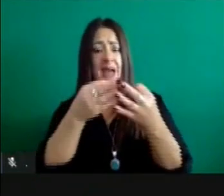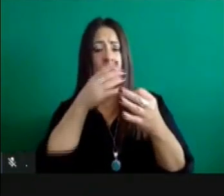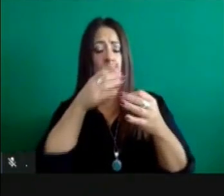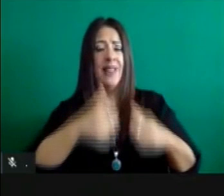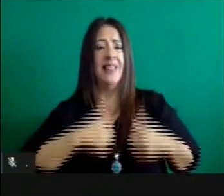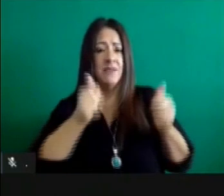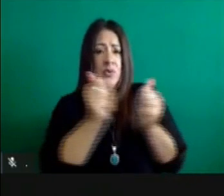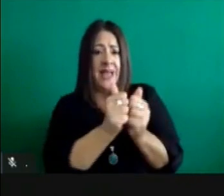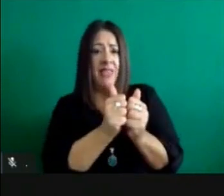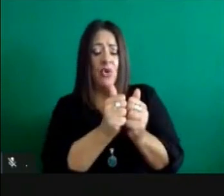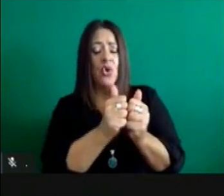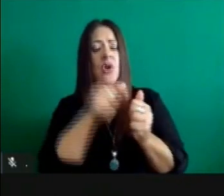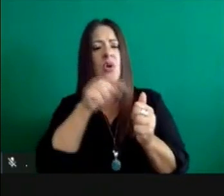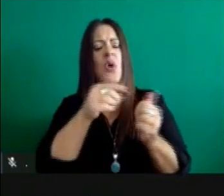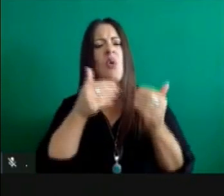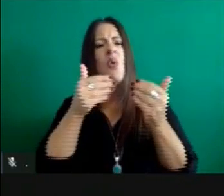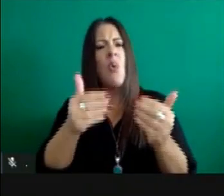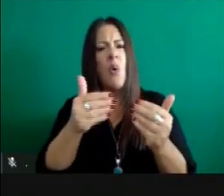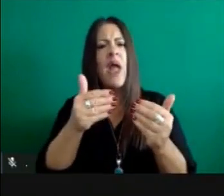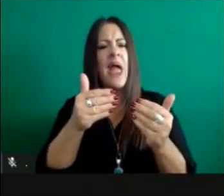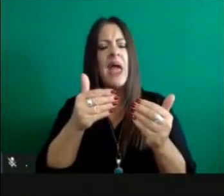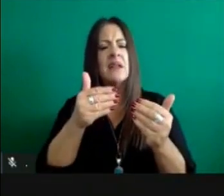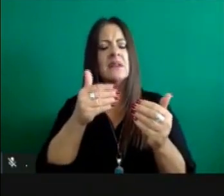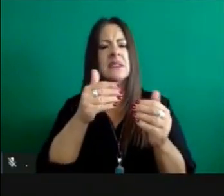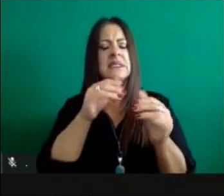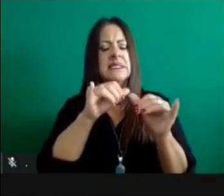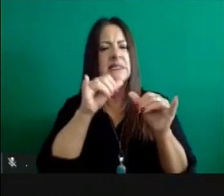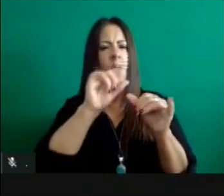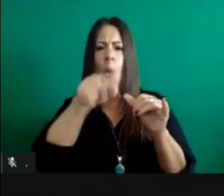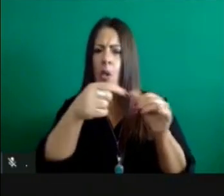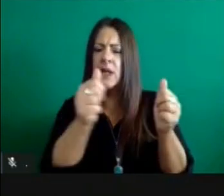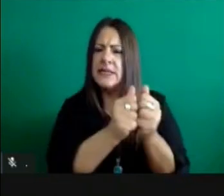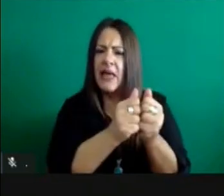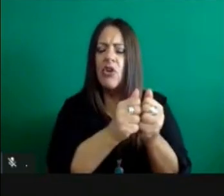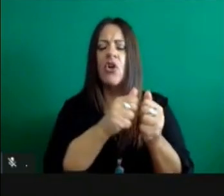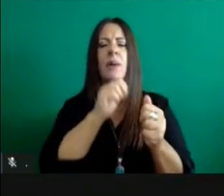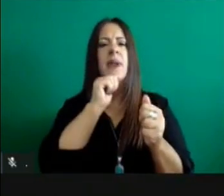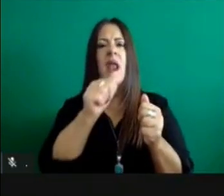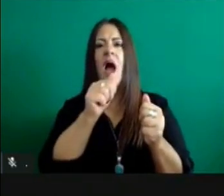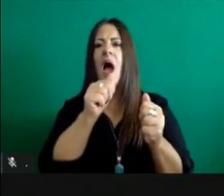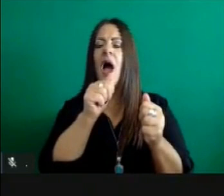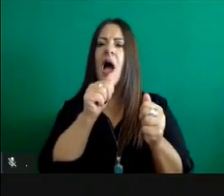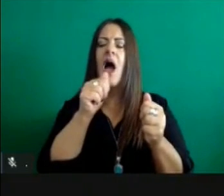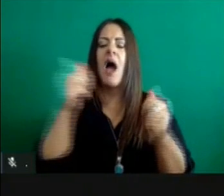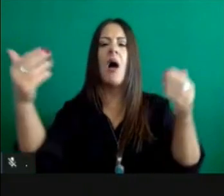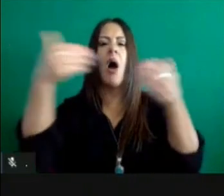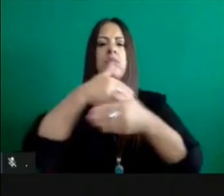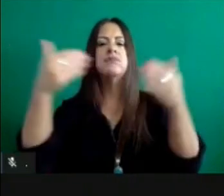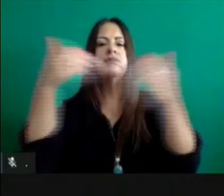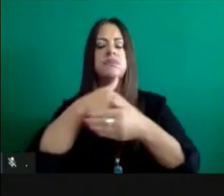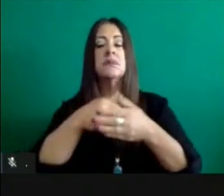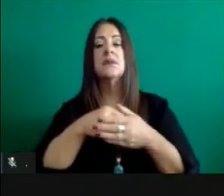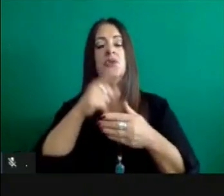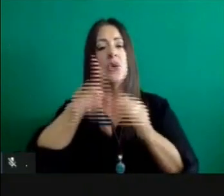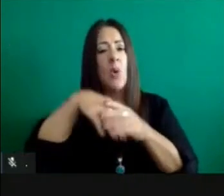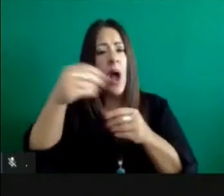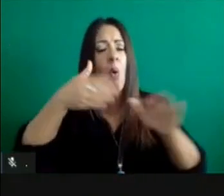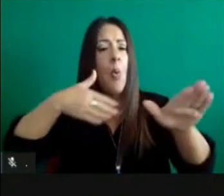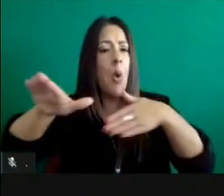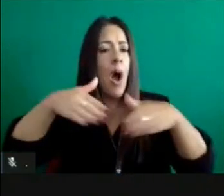A LOCAL RETAILER, OR SHOP MEMBERS OF THE SAME HOUSEHOLD, YOU ARE ENCOURAGED TO MAINTAIN PHYSICAL AND MENTAL HEALTH BY